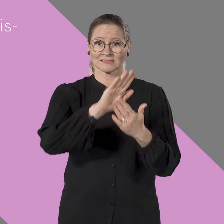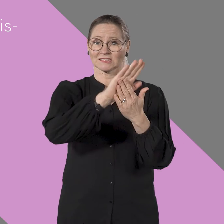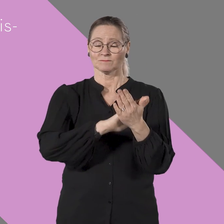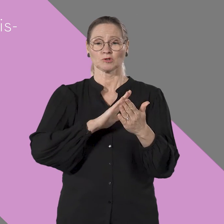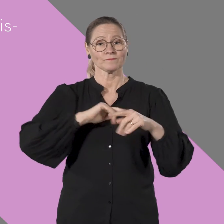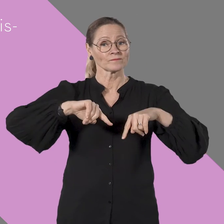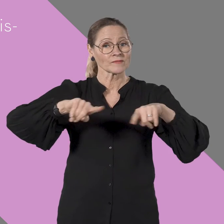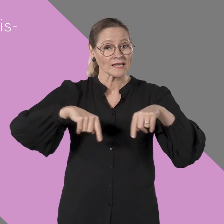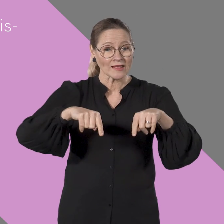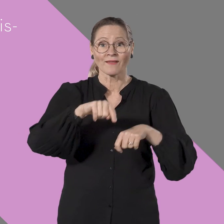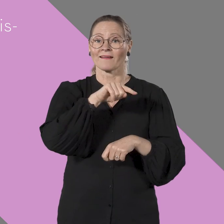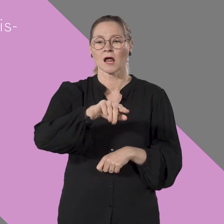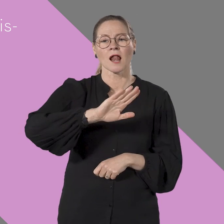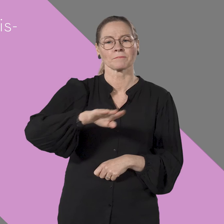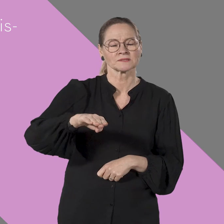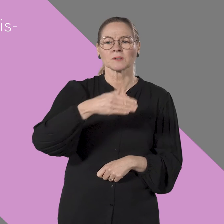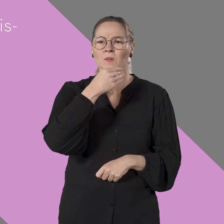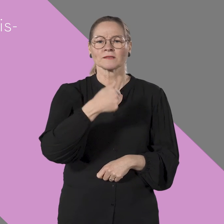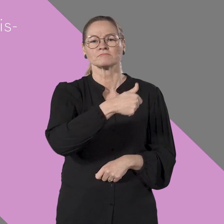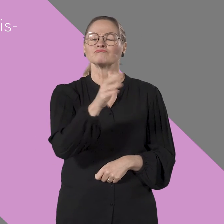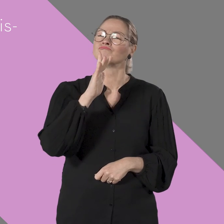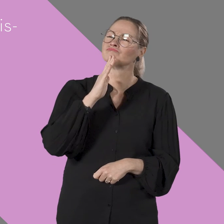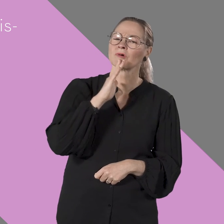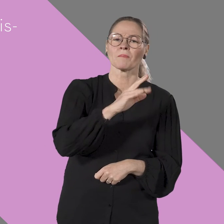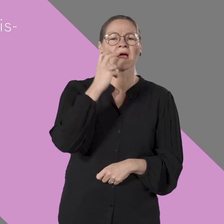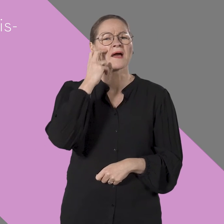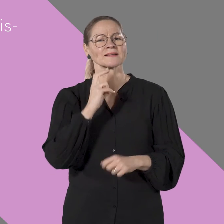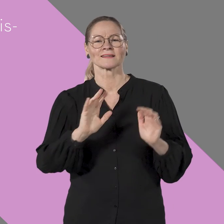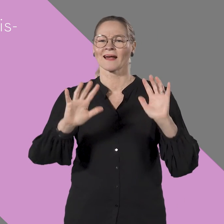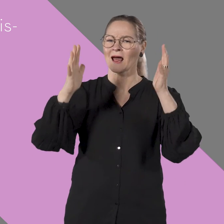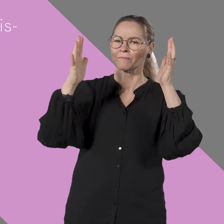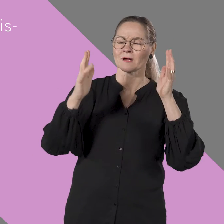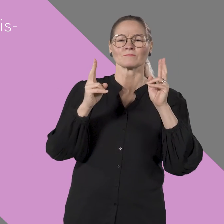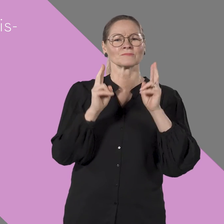Sivustolla on videoita, joissa lapset ja nuoret kertovat arjestaan ja siitä, -